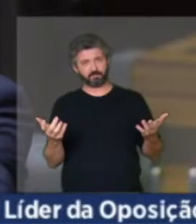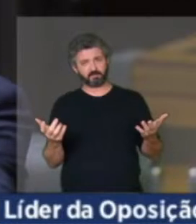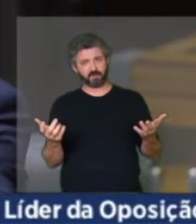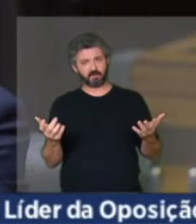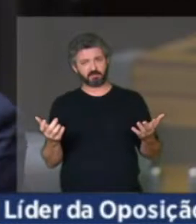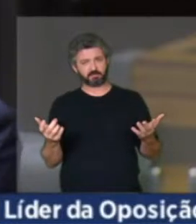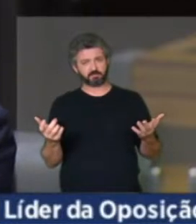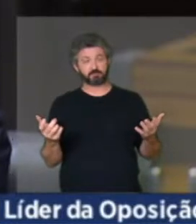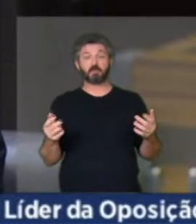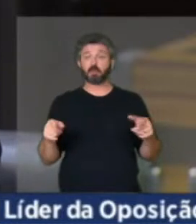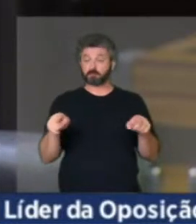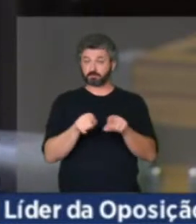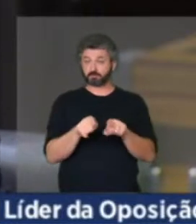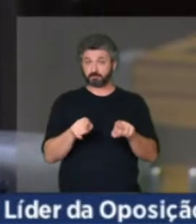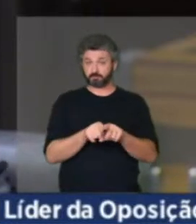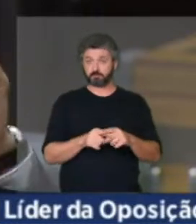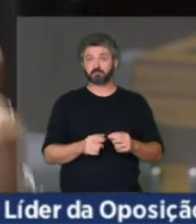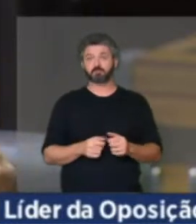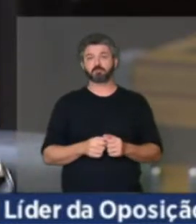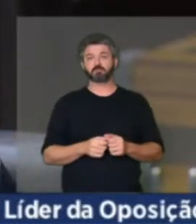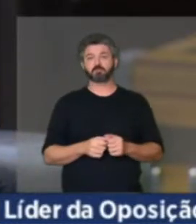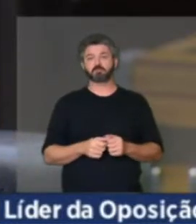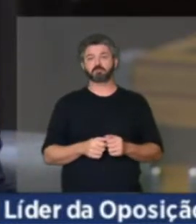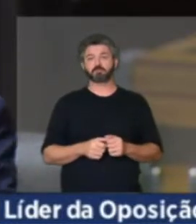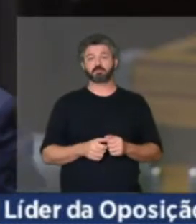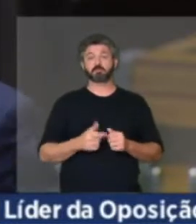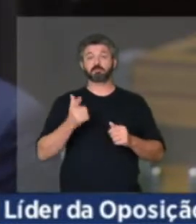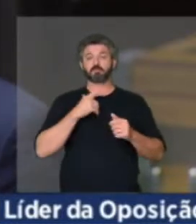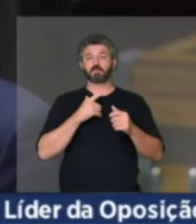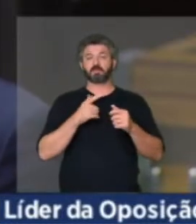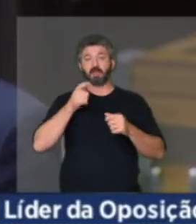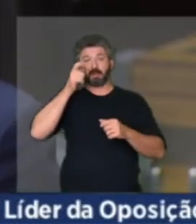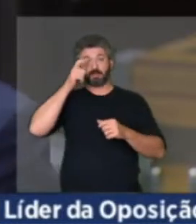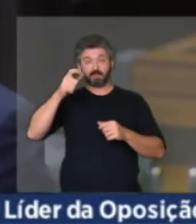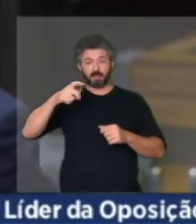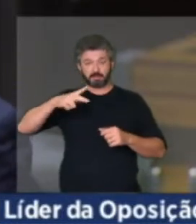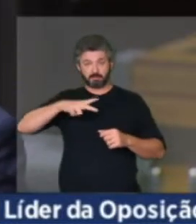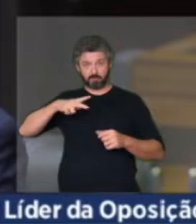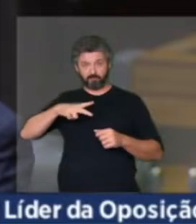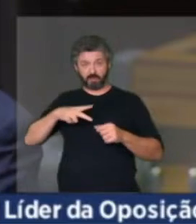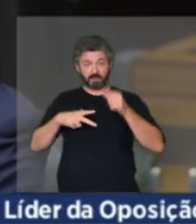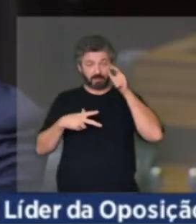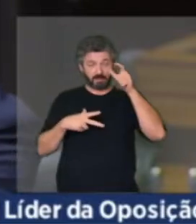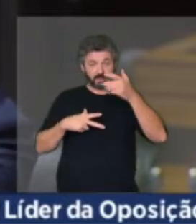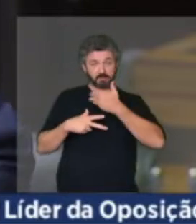ISSO... HÁ CLARO CONFLITO DE INTERESSES QUANDO... QUANDO A MOEDA BRASILEIRA SE DESVALORIZA DIANTE DE MOEDAS